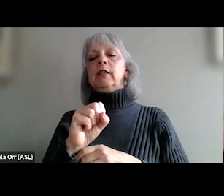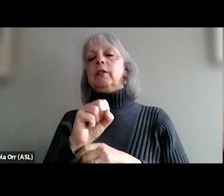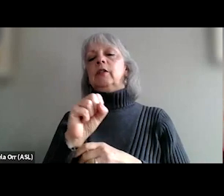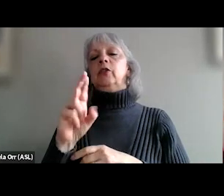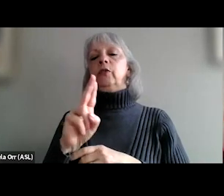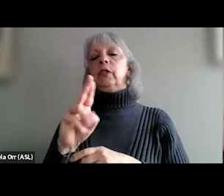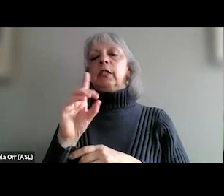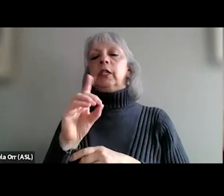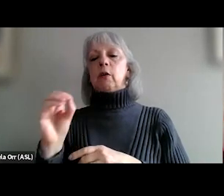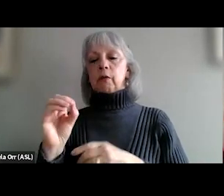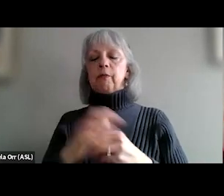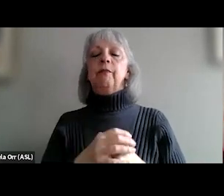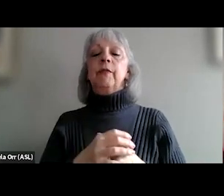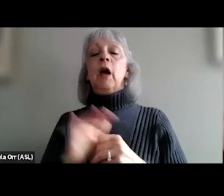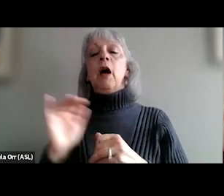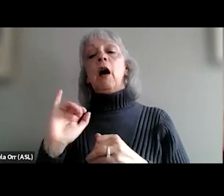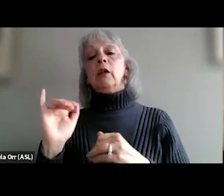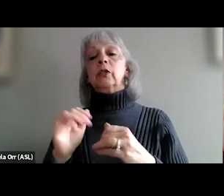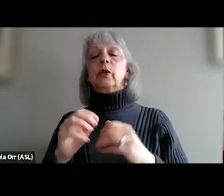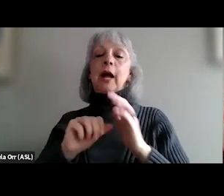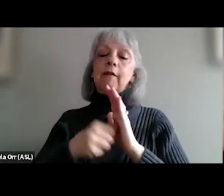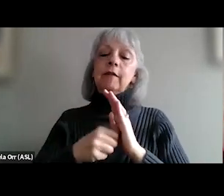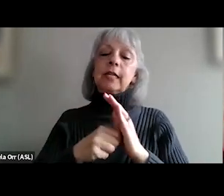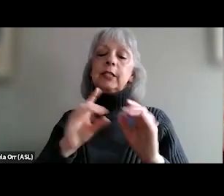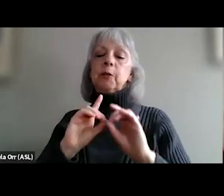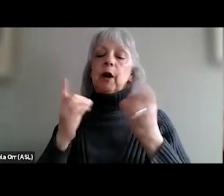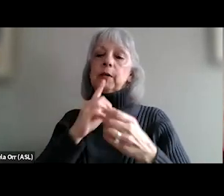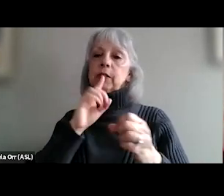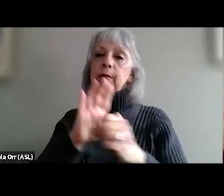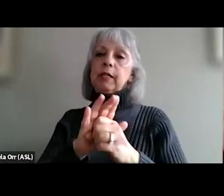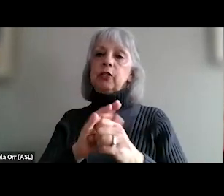También enfatiza el compromiso del departamento para ayudar a las comunidades